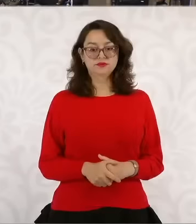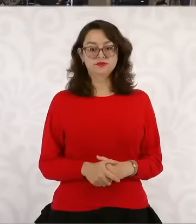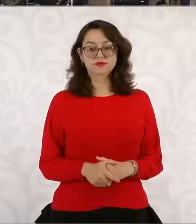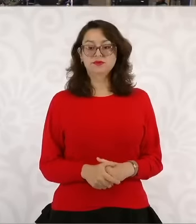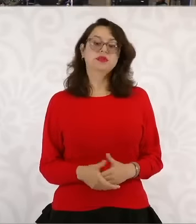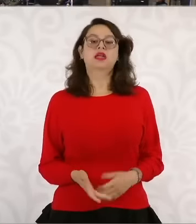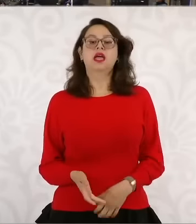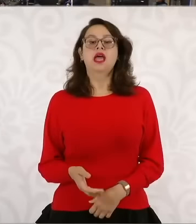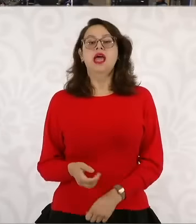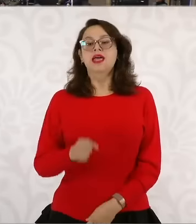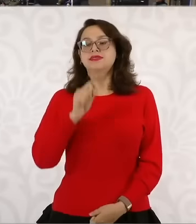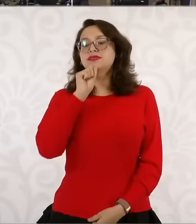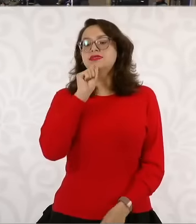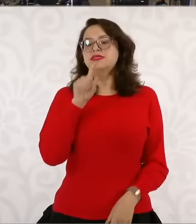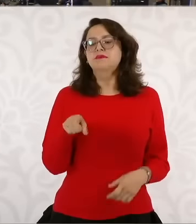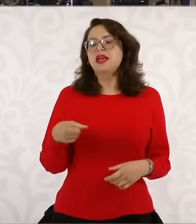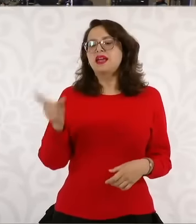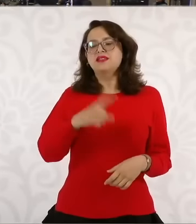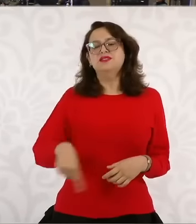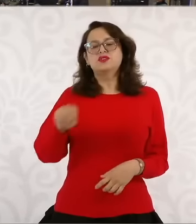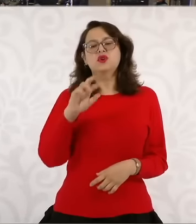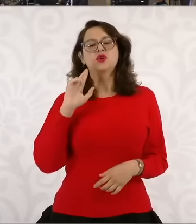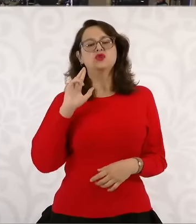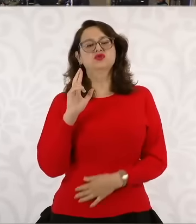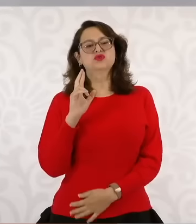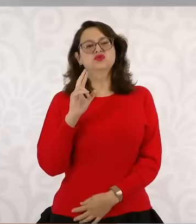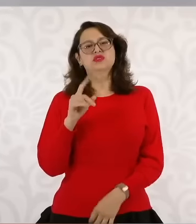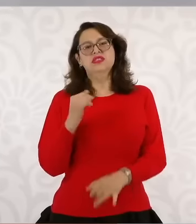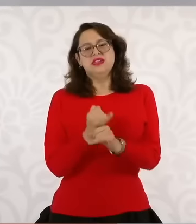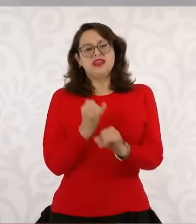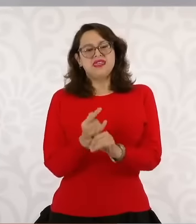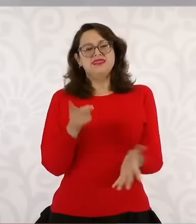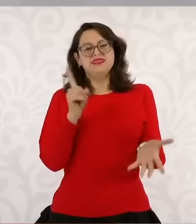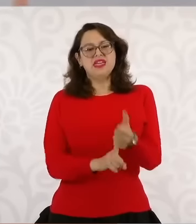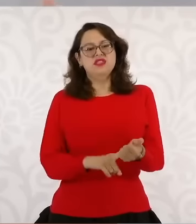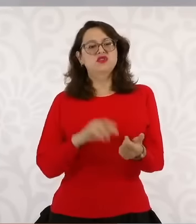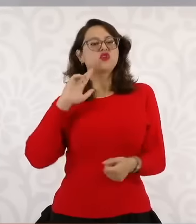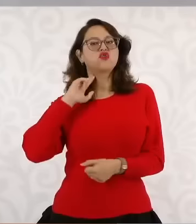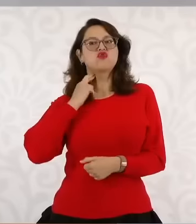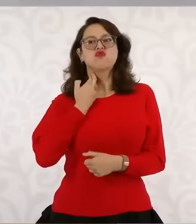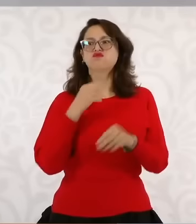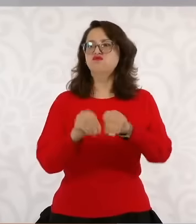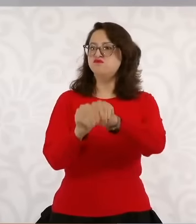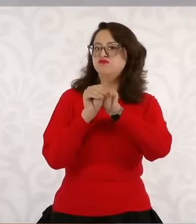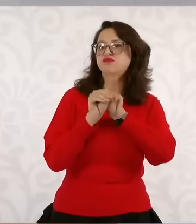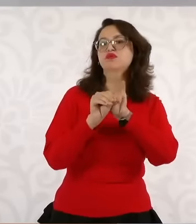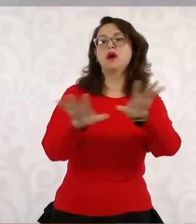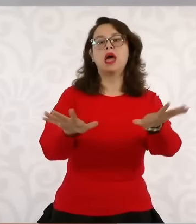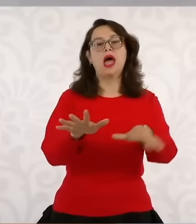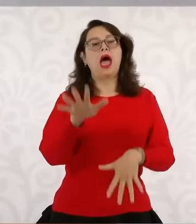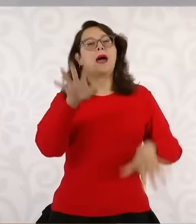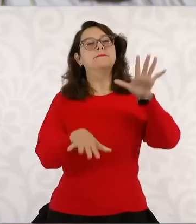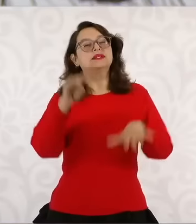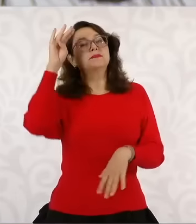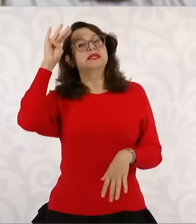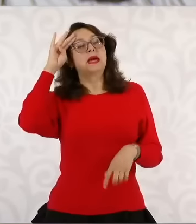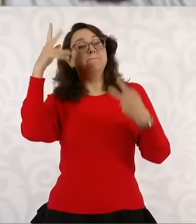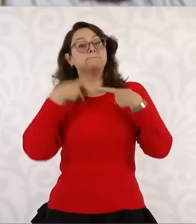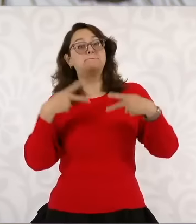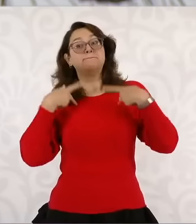como que de la nada hubo una eh orgánicamente mucha gente eh usó las redes para manifestarse